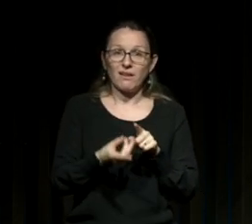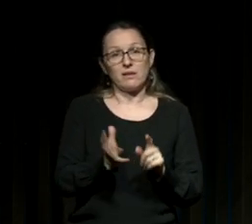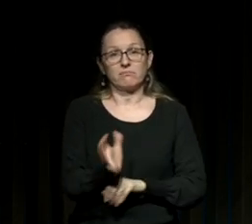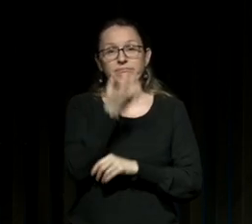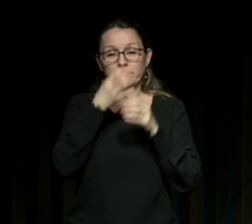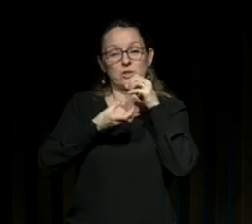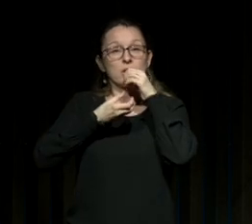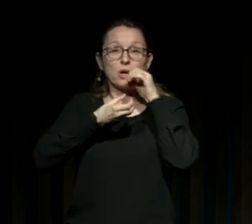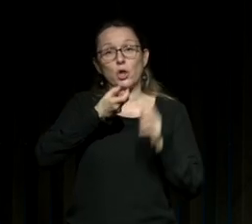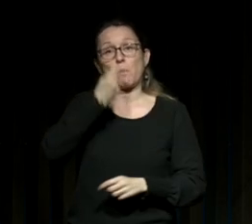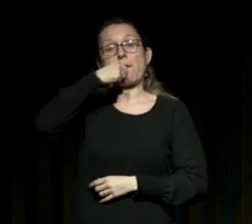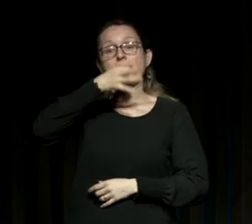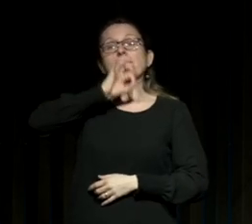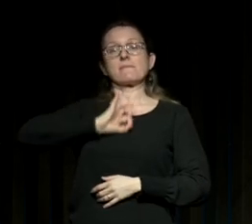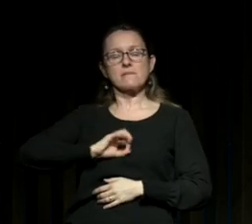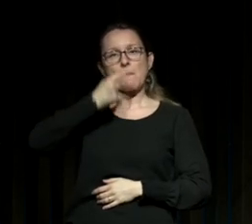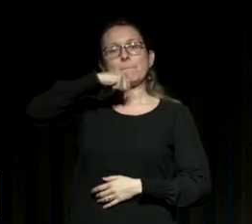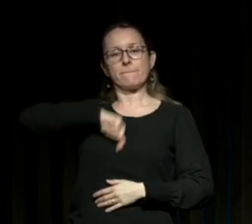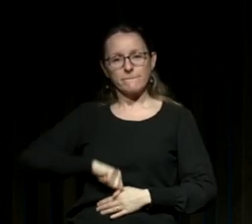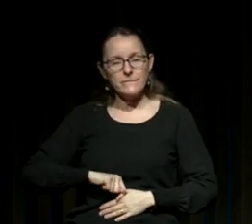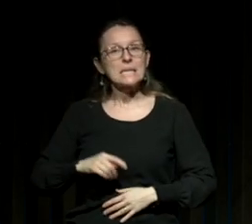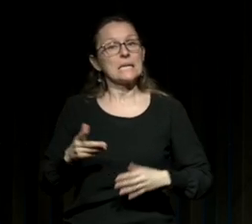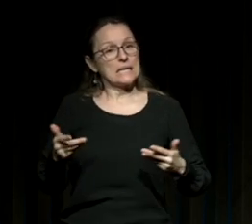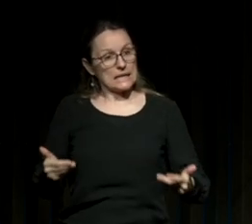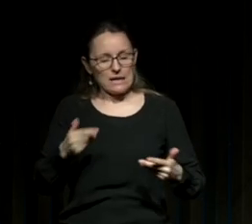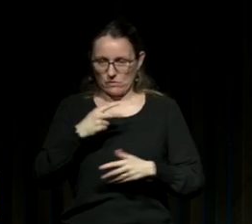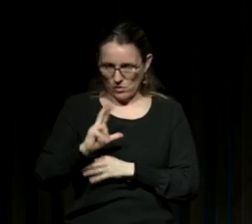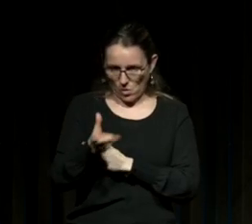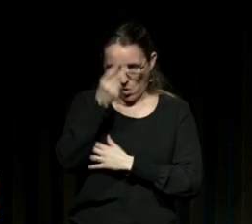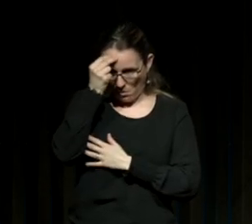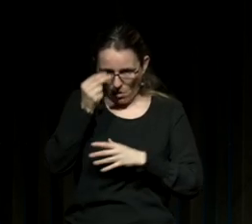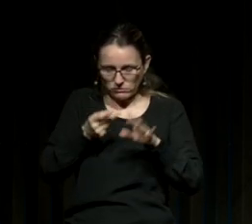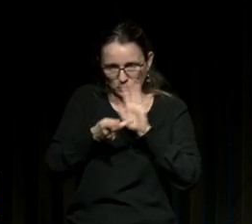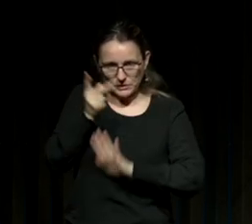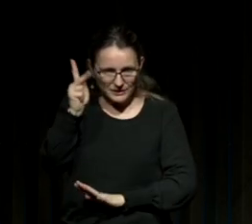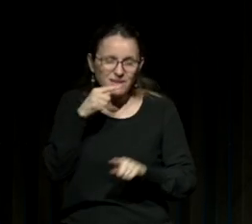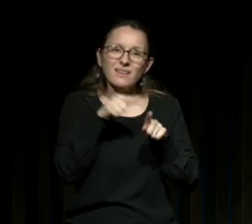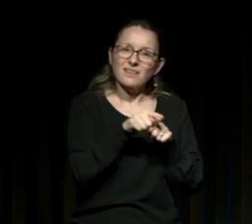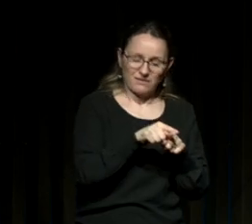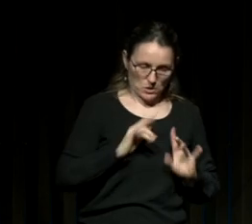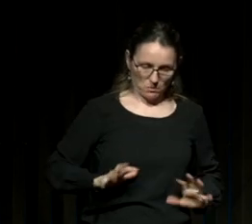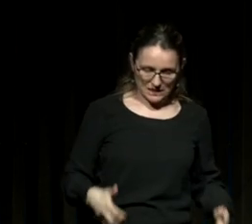les mécanismes qui peuvent expliquer ces liens entre l'obésité et la forme grave de lakovic 19